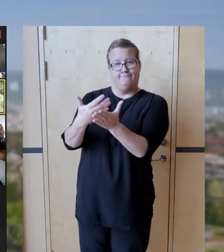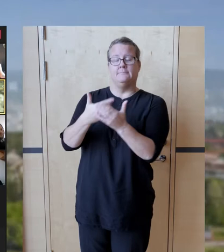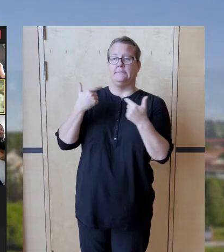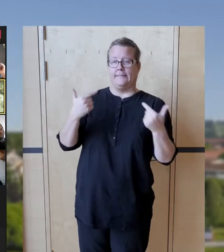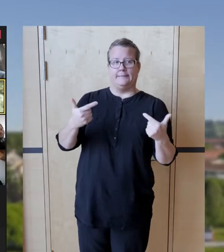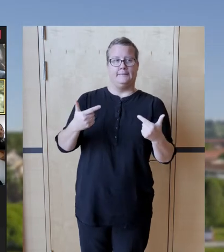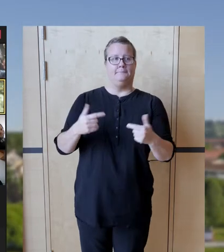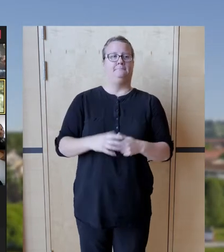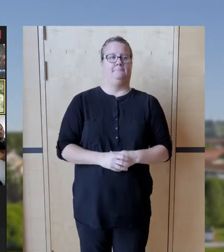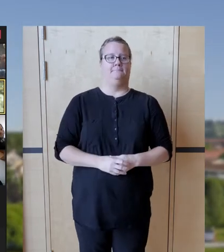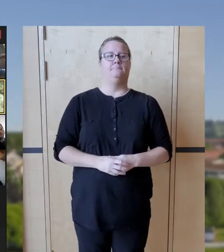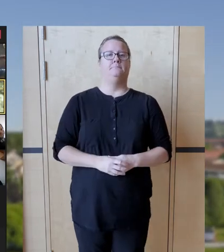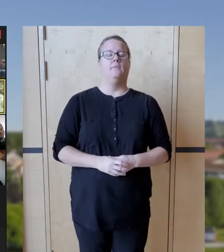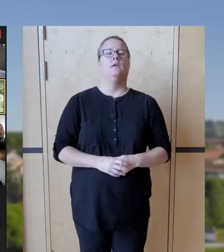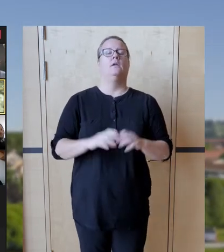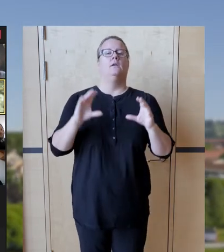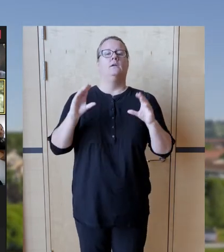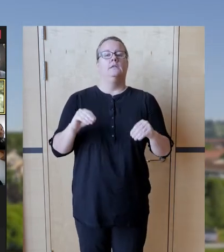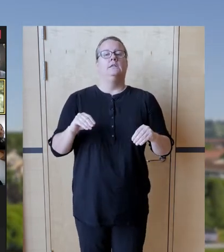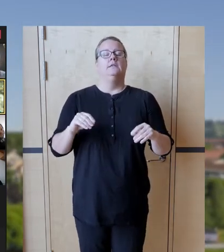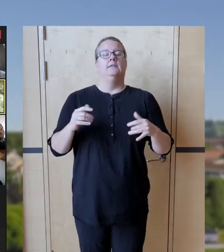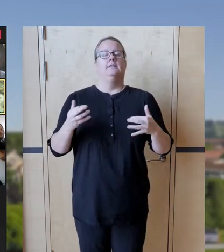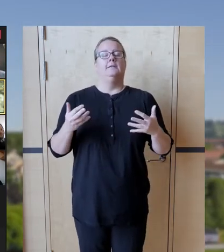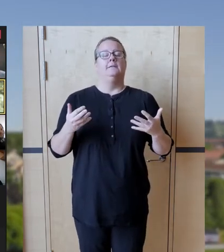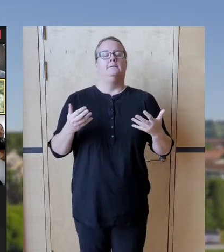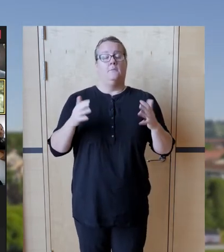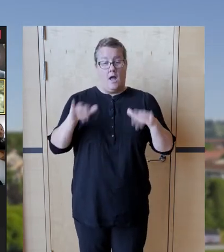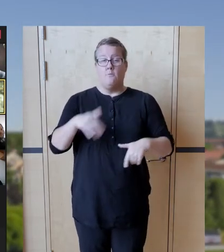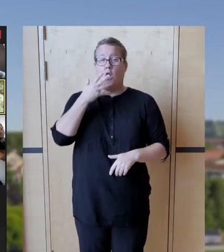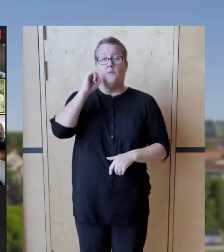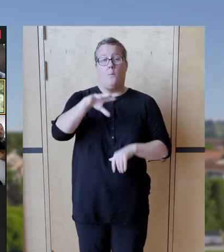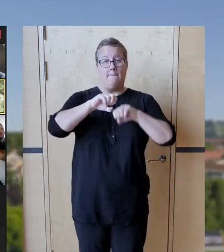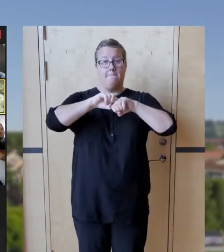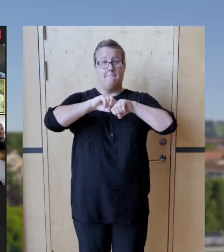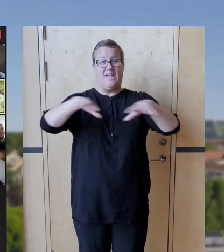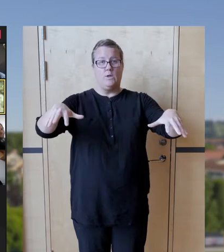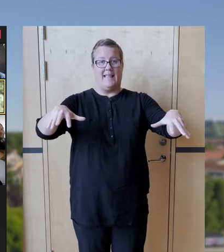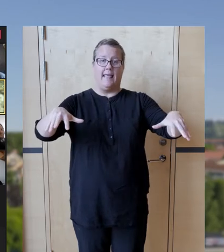Det pratas väldigt långt att majoriteten här var väldigt förvirrande